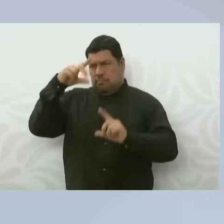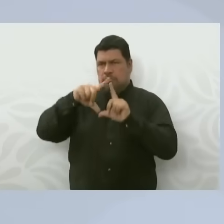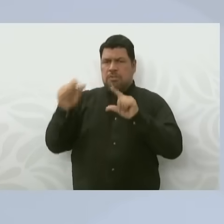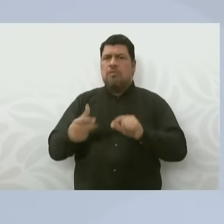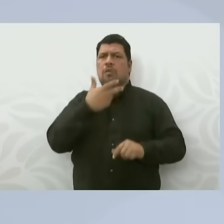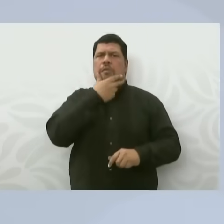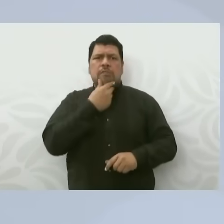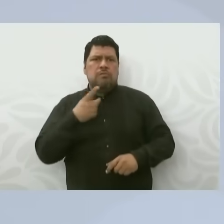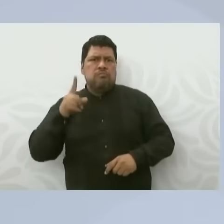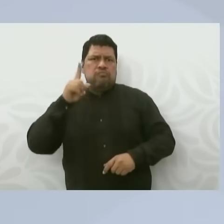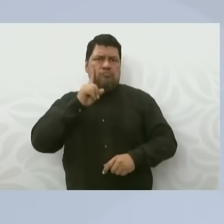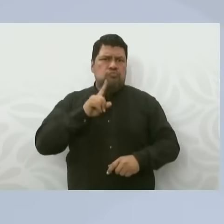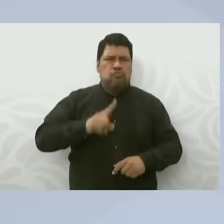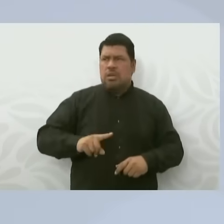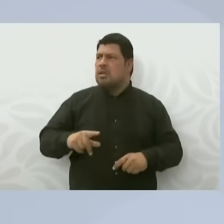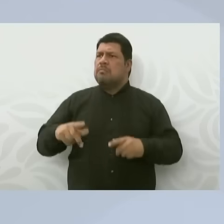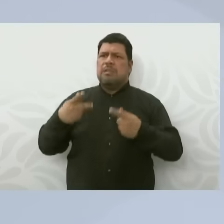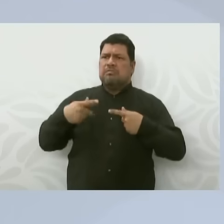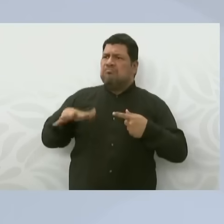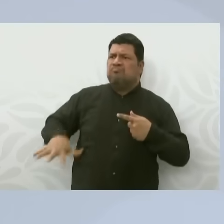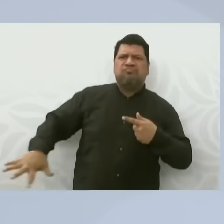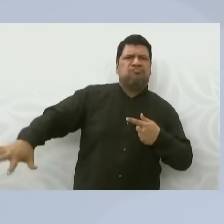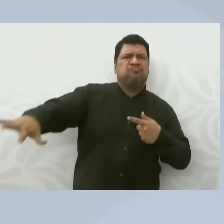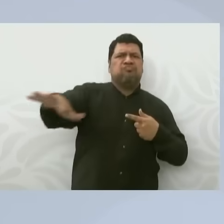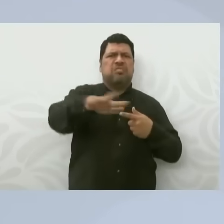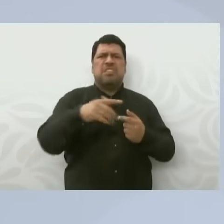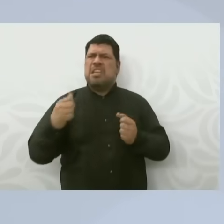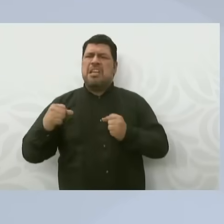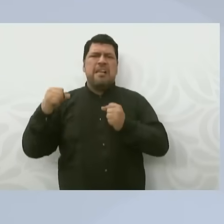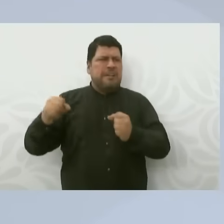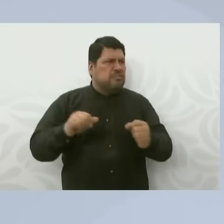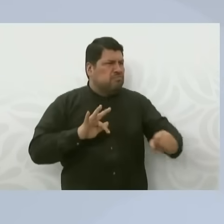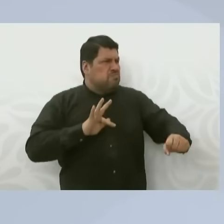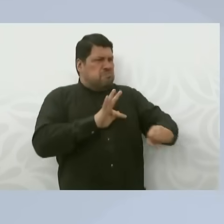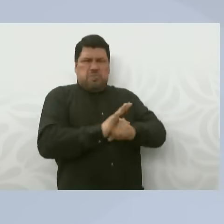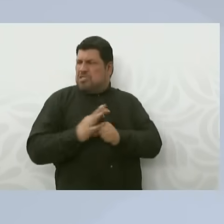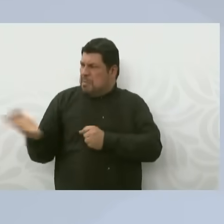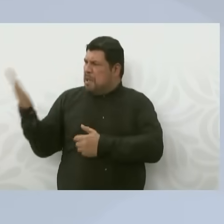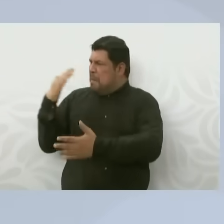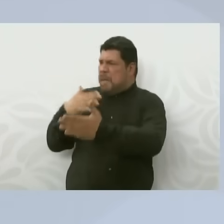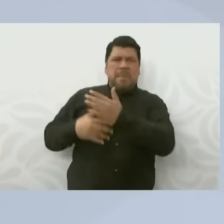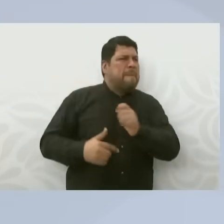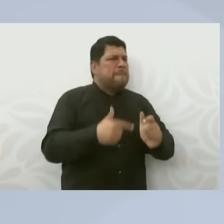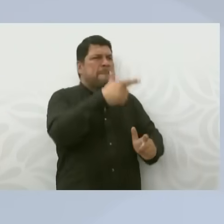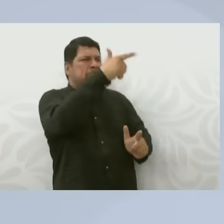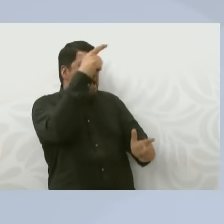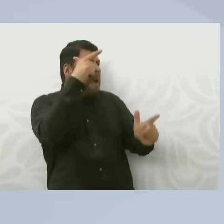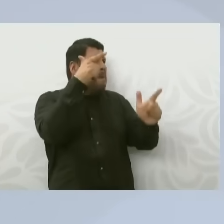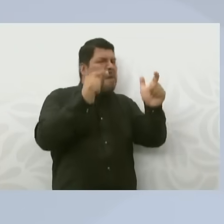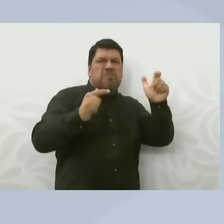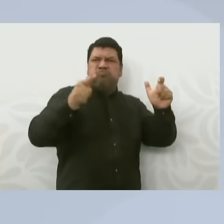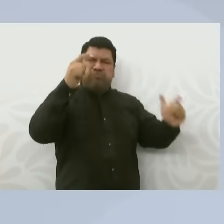los hombres del pueblo que se habían sumado a la defensa disparaban desde todas las direcciones